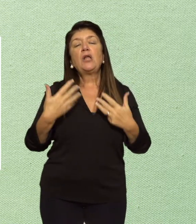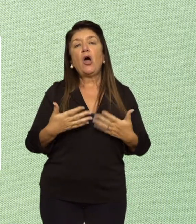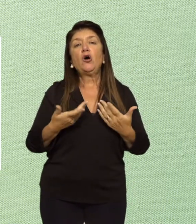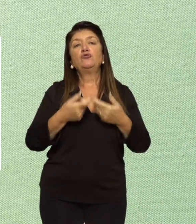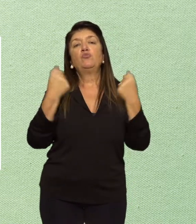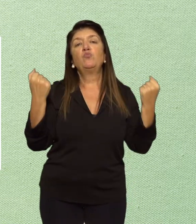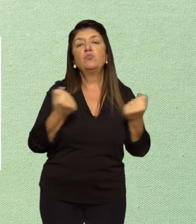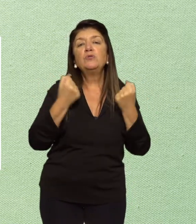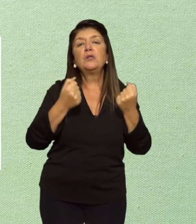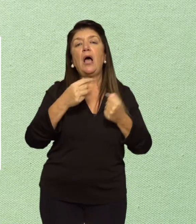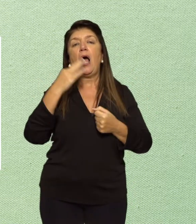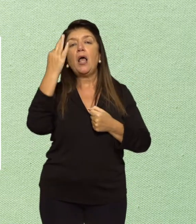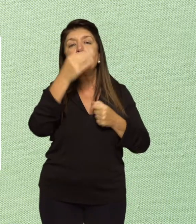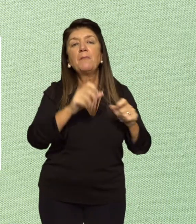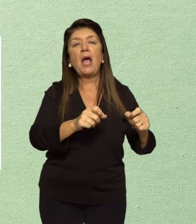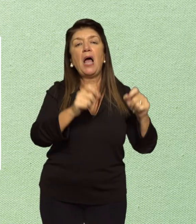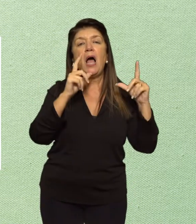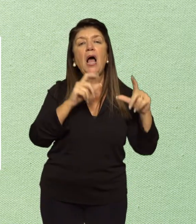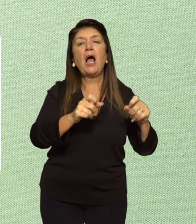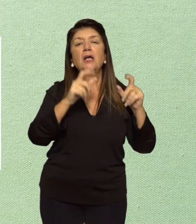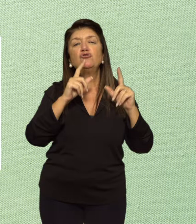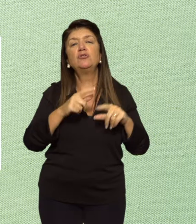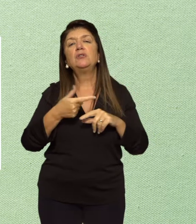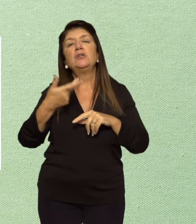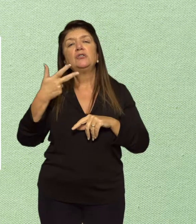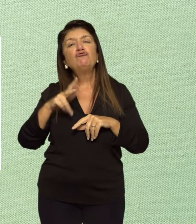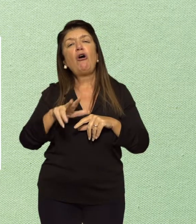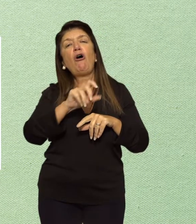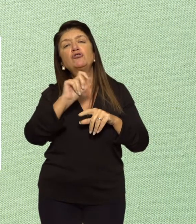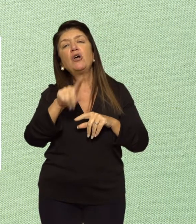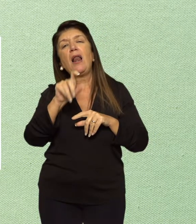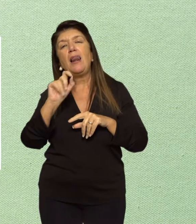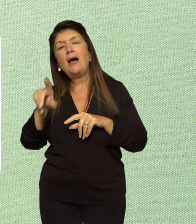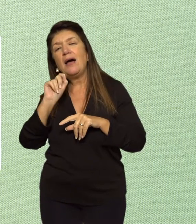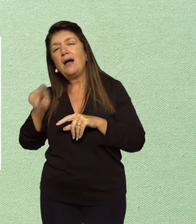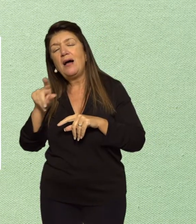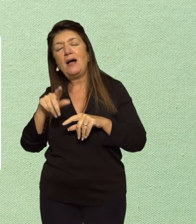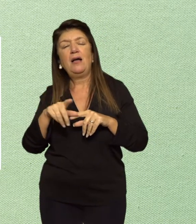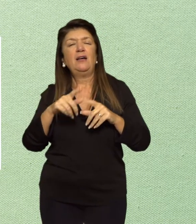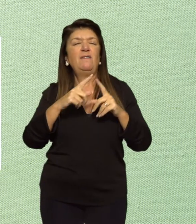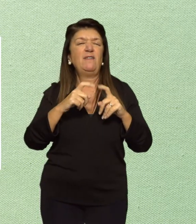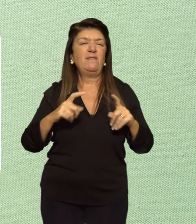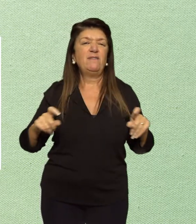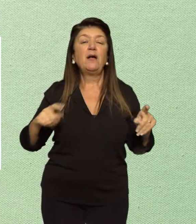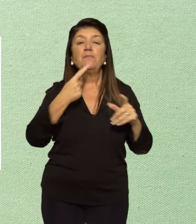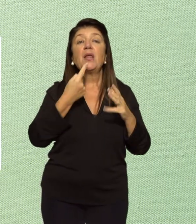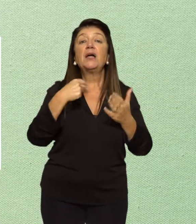post sui social eccetera, ritorna un po' questa narrazione qua, ritorna un po' la parola vittima